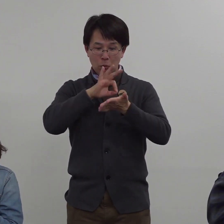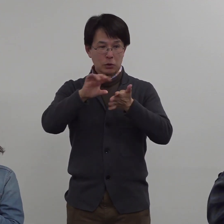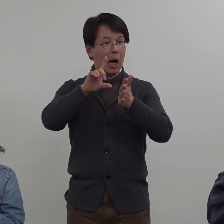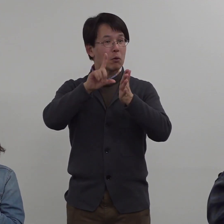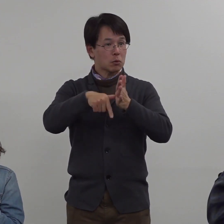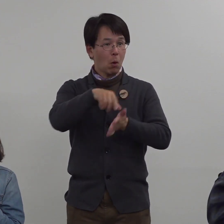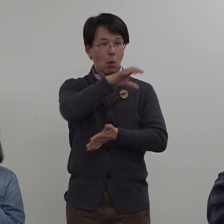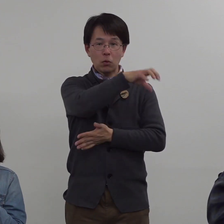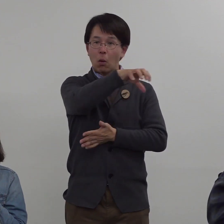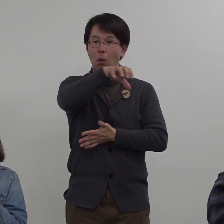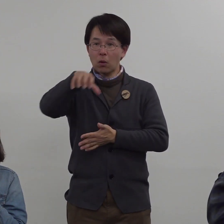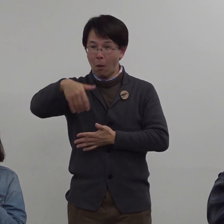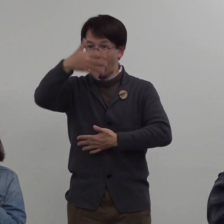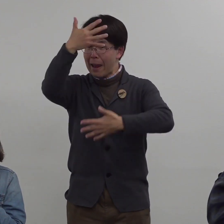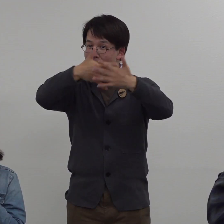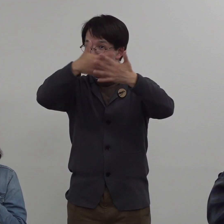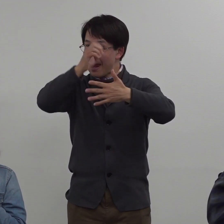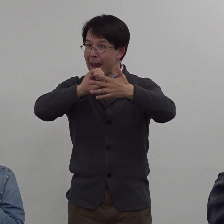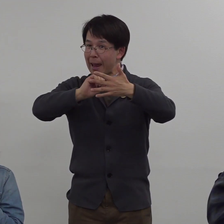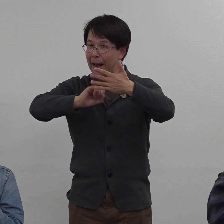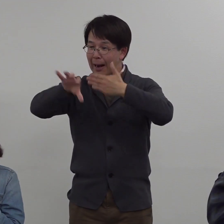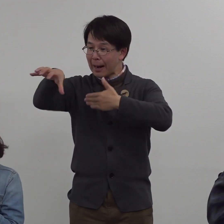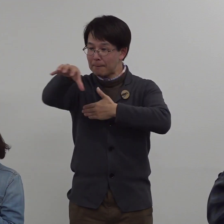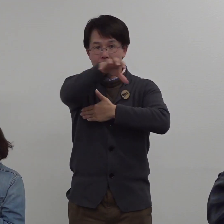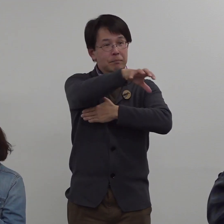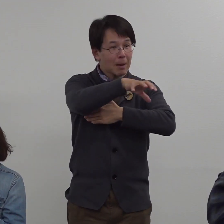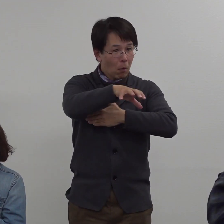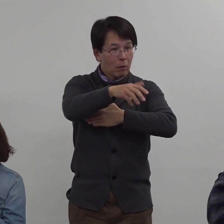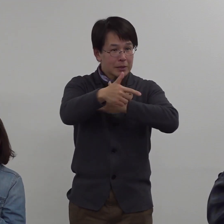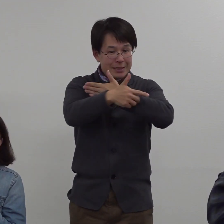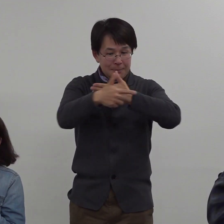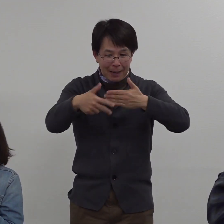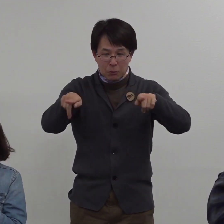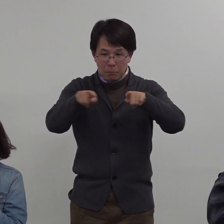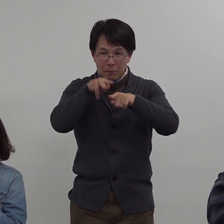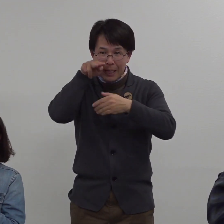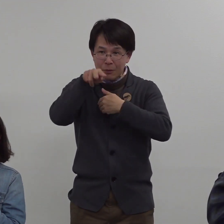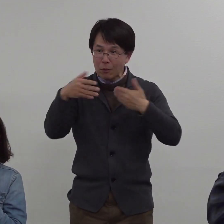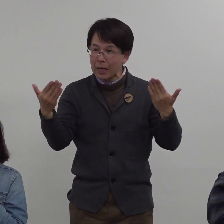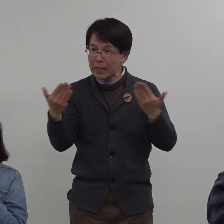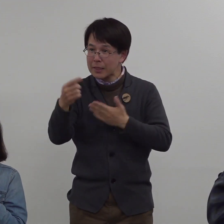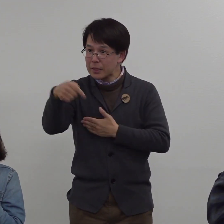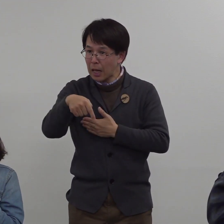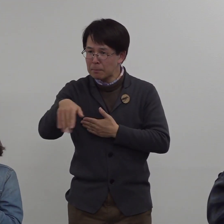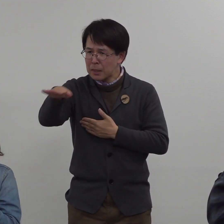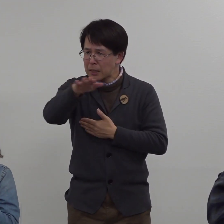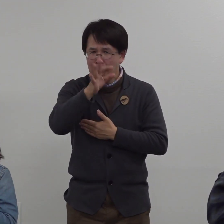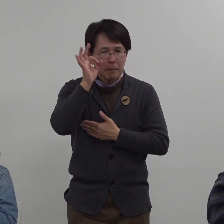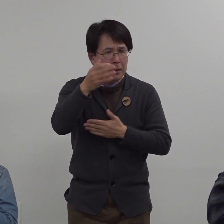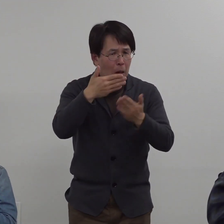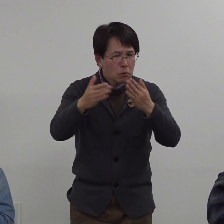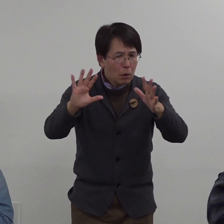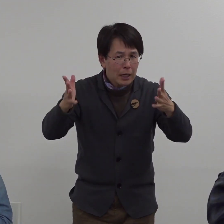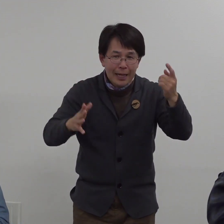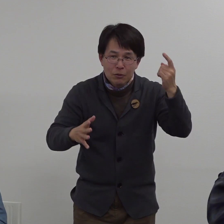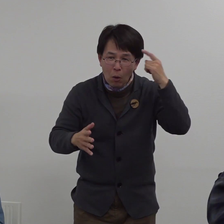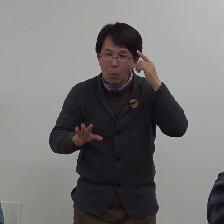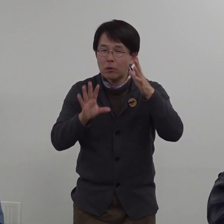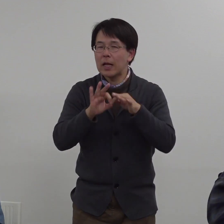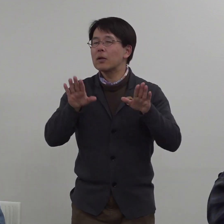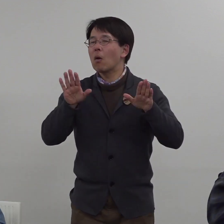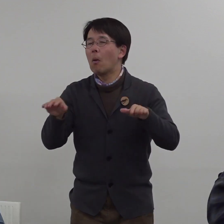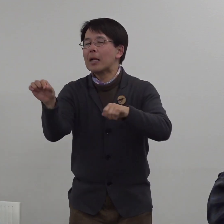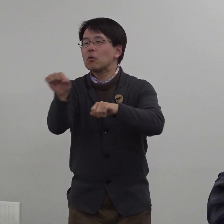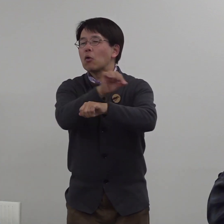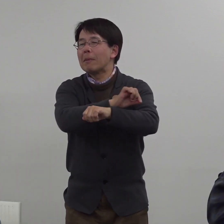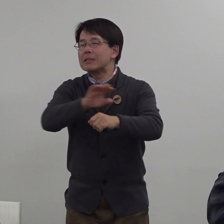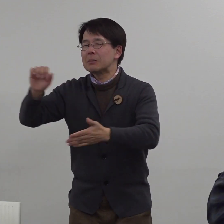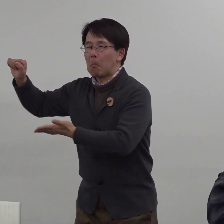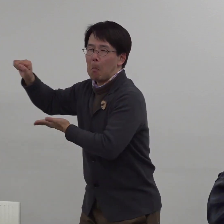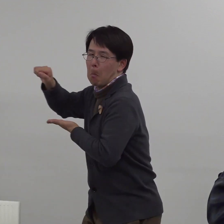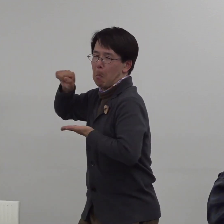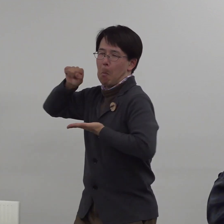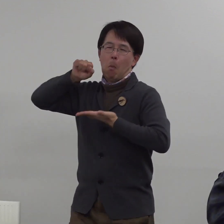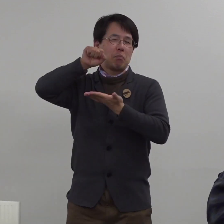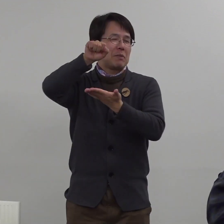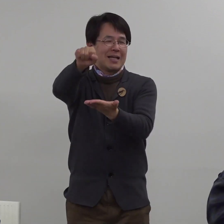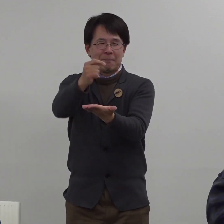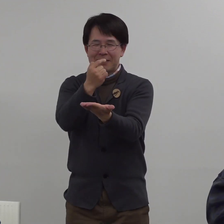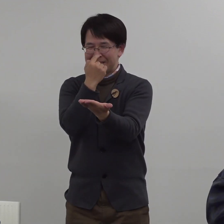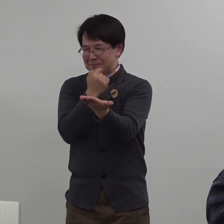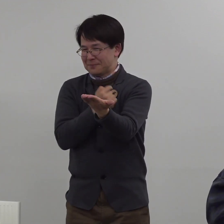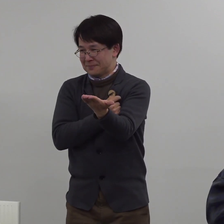その字幕付きが見えるようになってきました 皆さん多分見たことがないかもしれないので今日は特別に持ってきました